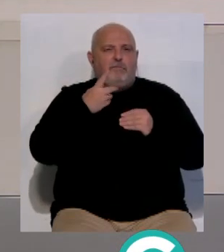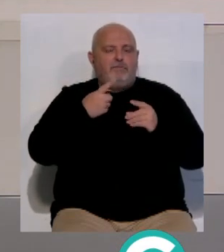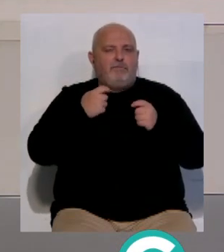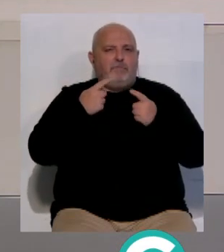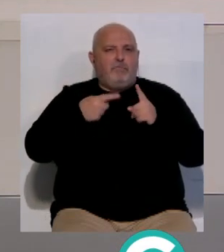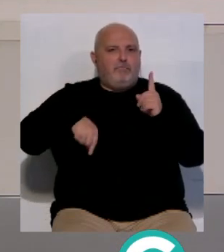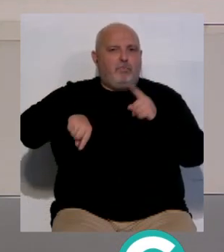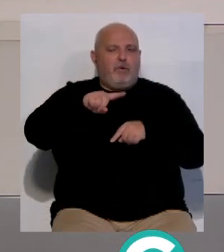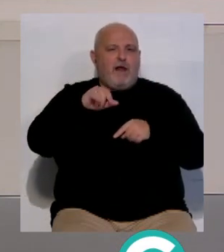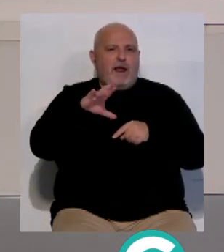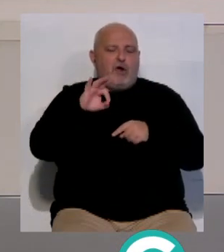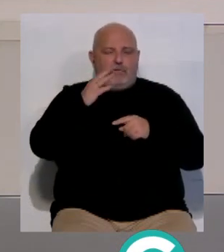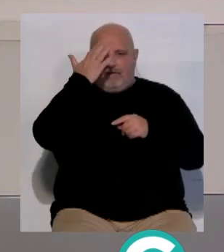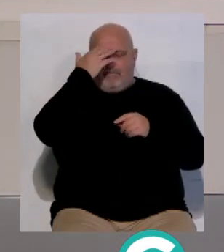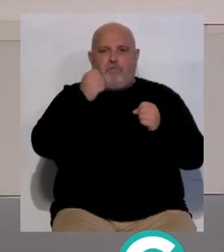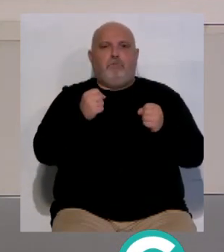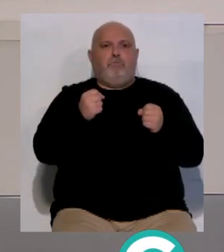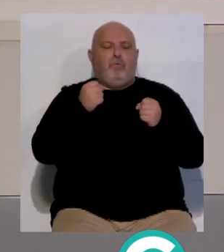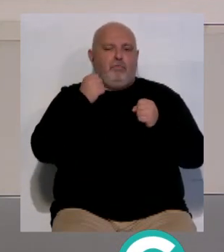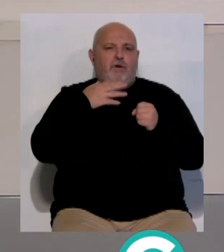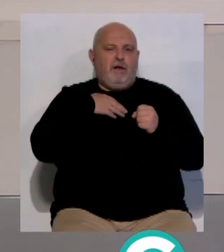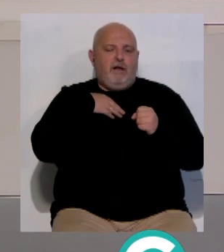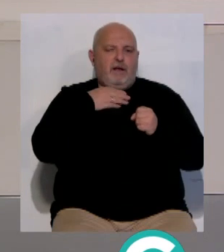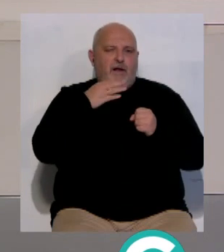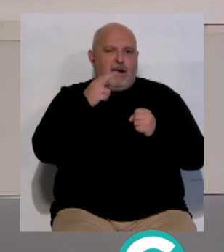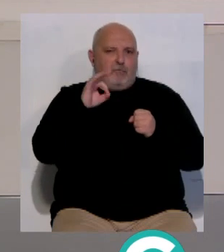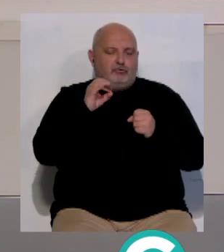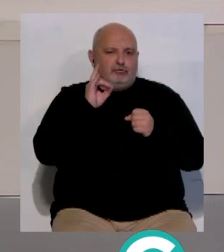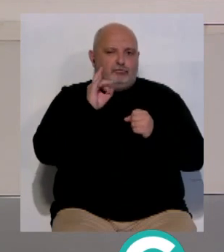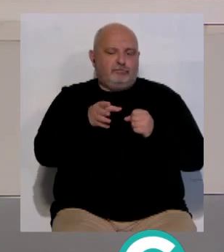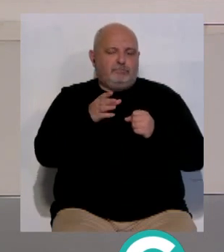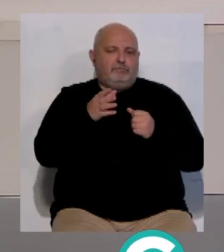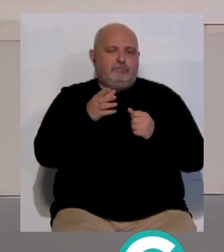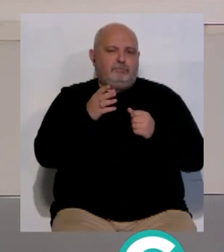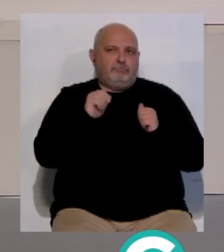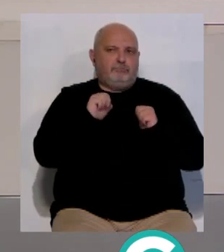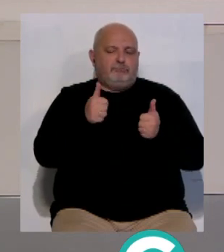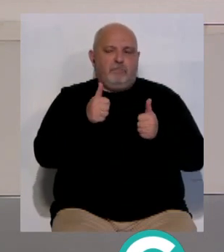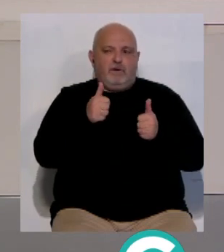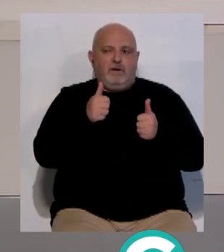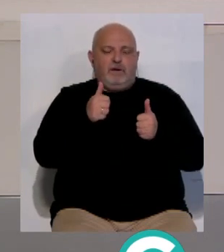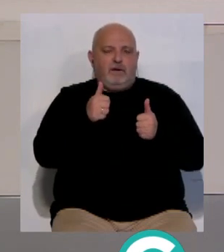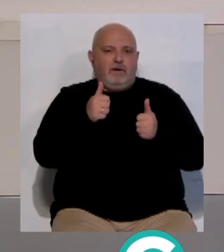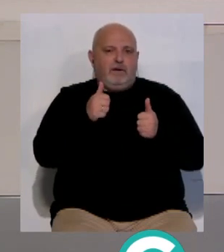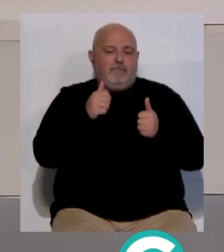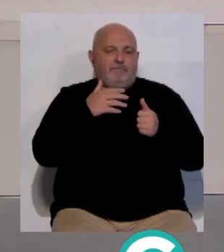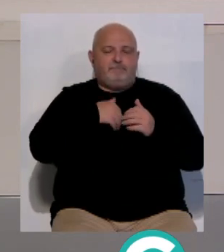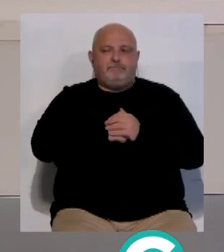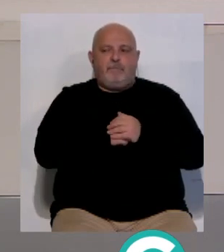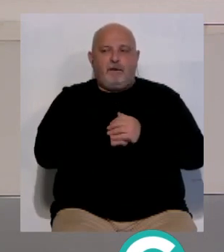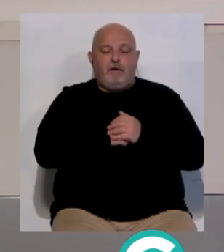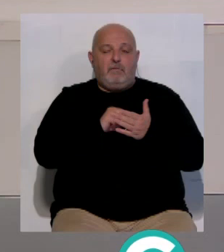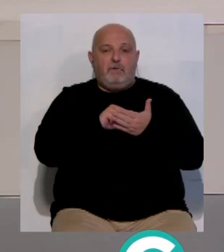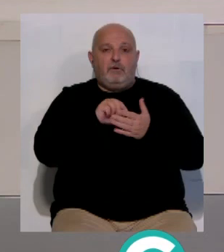aljo que cabeceaba Cris en el interior del área ganando la partida a starfell y en el minuto 33